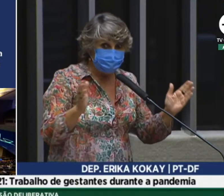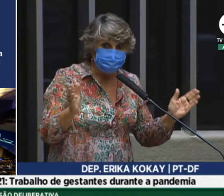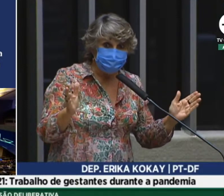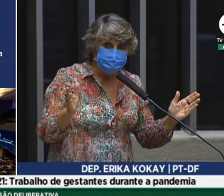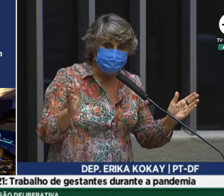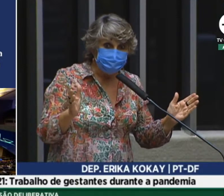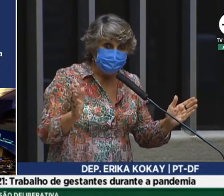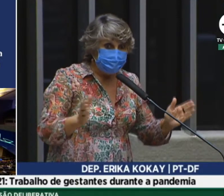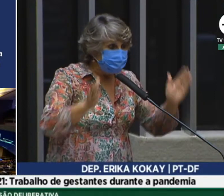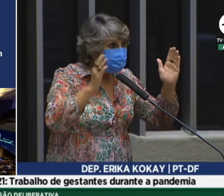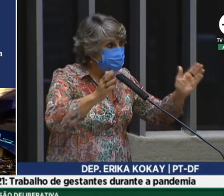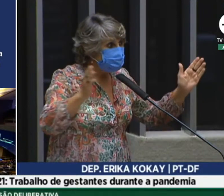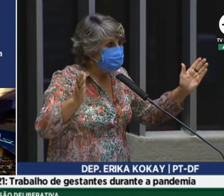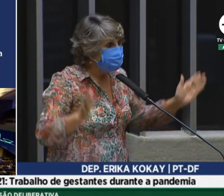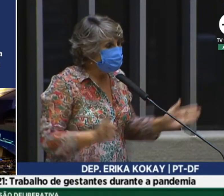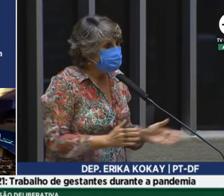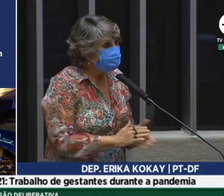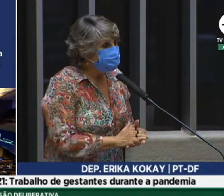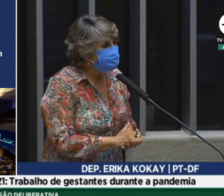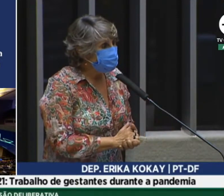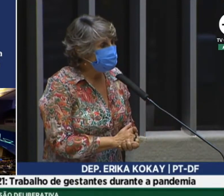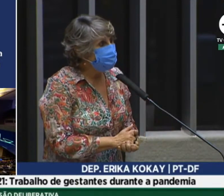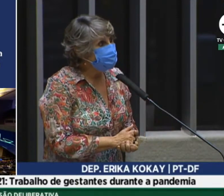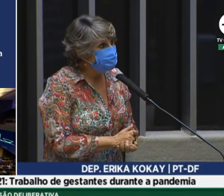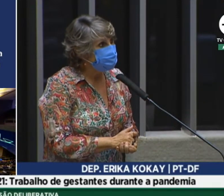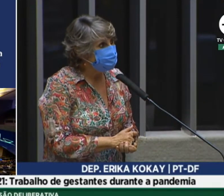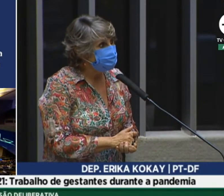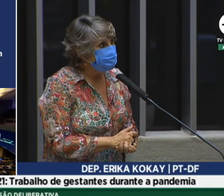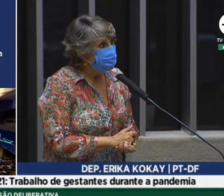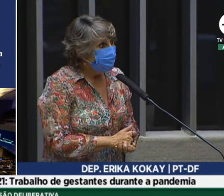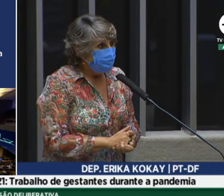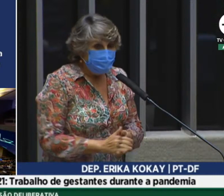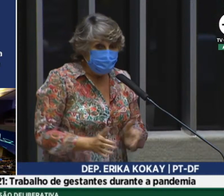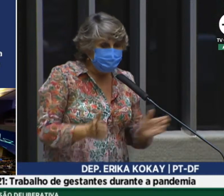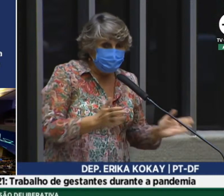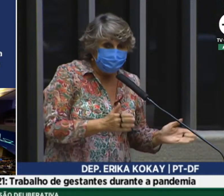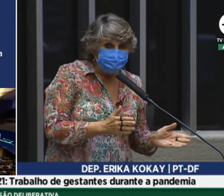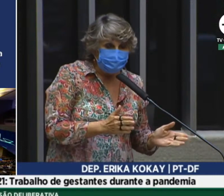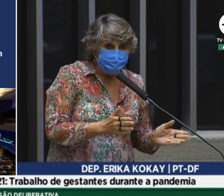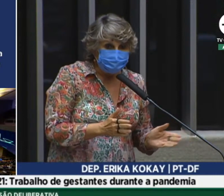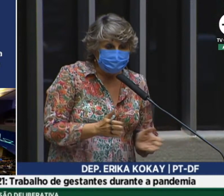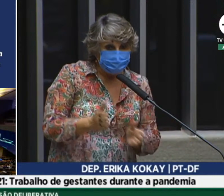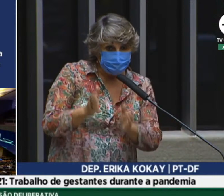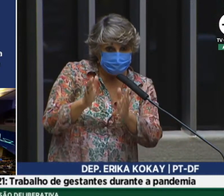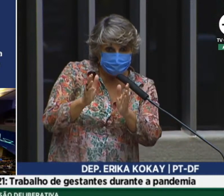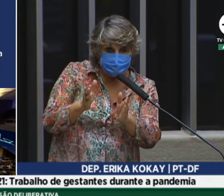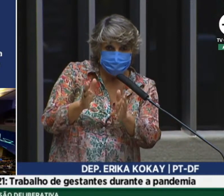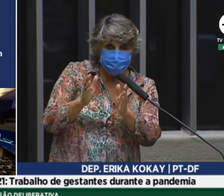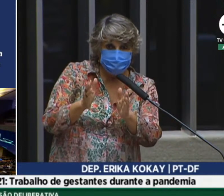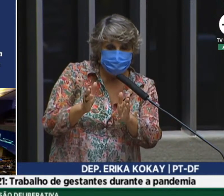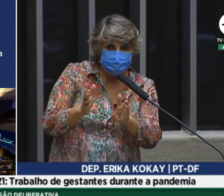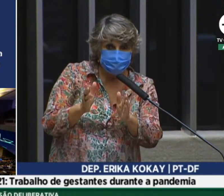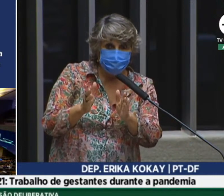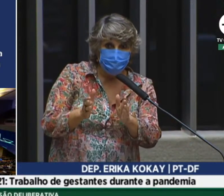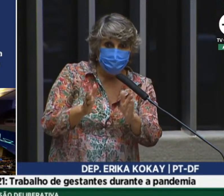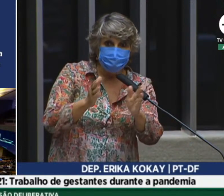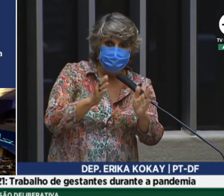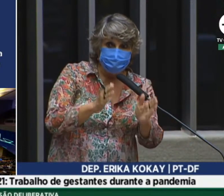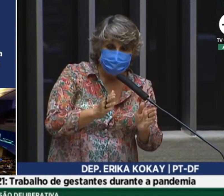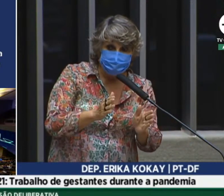SEGURANÇA DO RETORNO O SEU MINISTRO DISSE QUE NÃO PODERIA SE VACINAR ADOLESCENTES, E ALGUM TEMPO ATRÁS ESSE MESMO MINISTÉRIO COM OUTRO MINISTRO ESTAVA